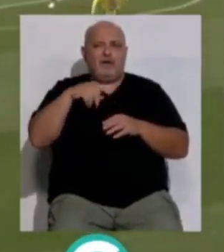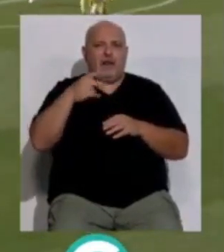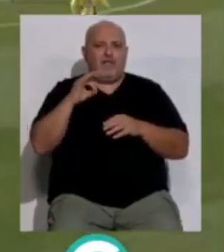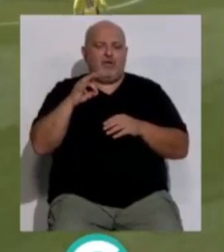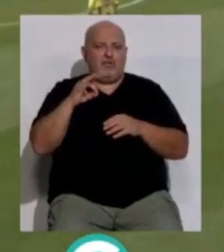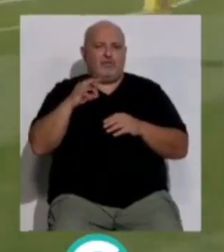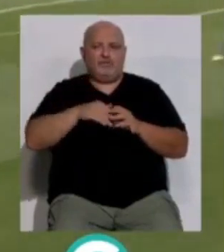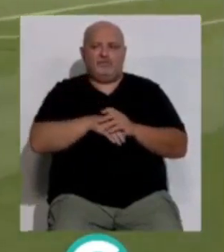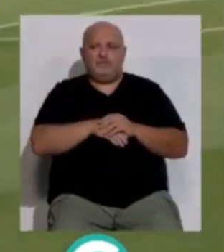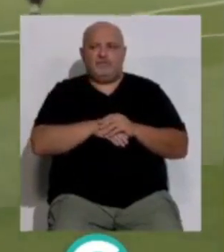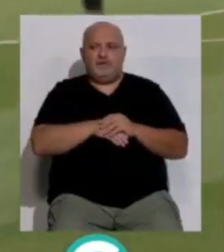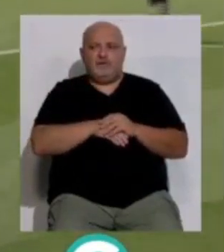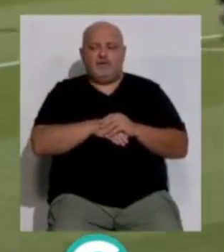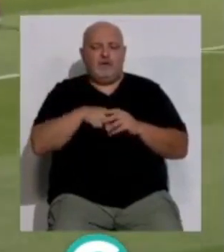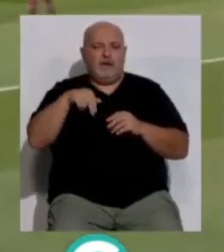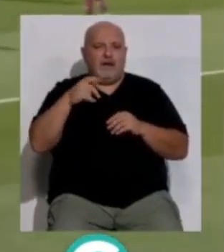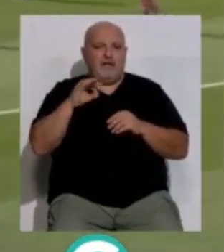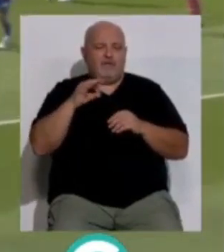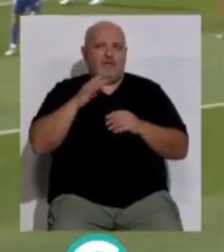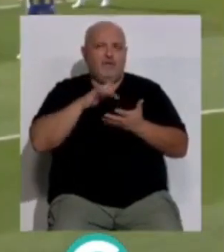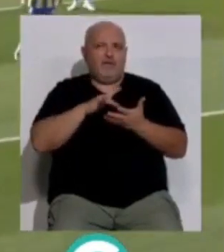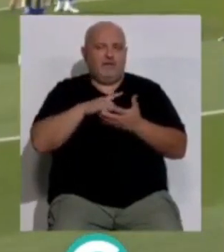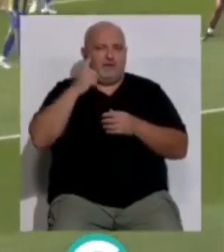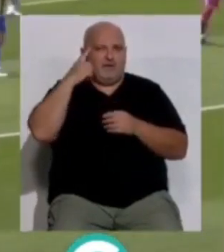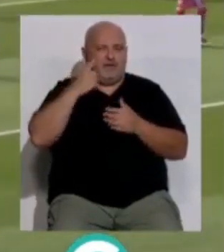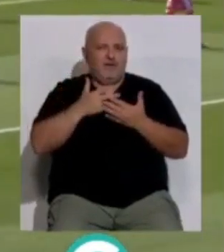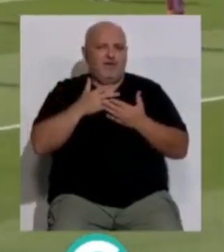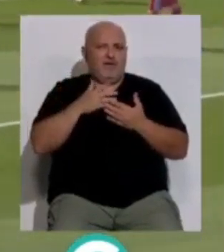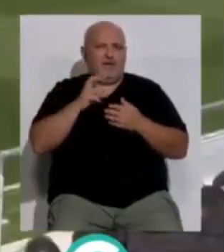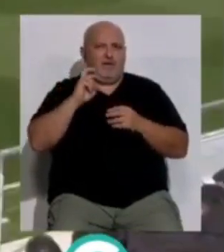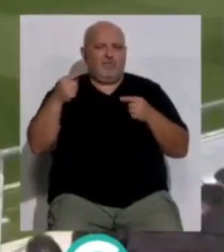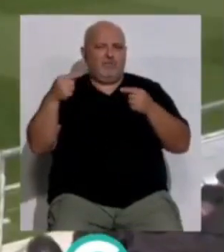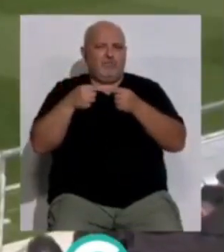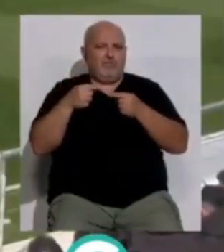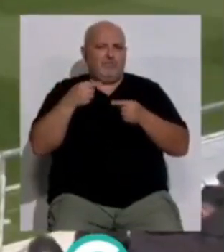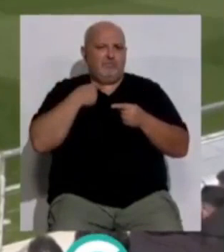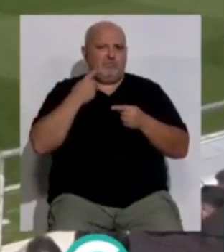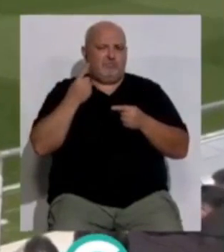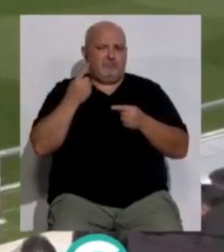almodóvar verdad inclusive aquel partido recordado con el look Aunque que se perdió por varios que el